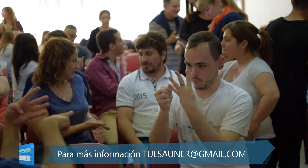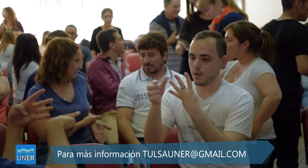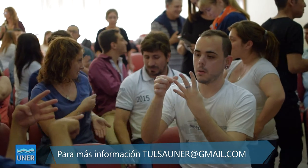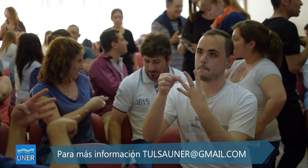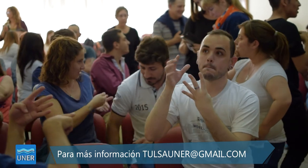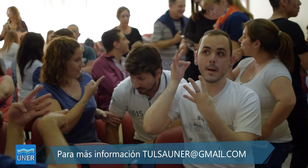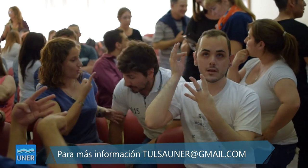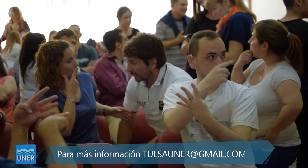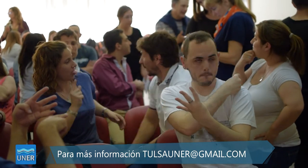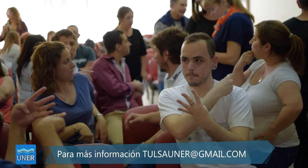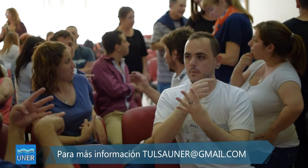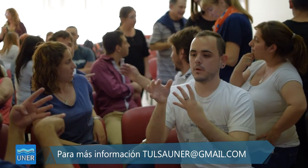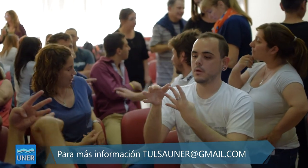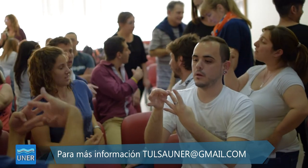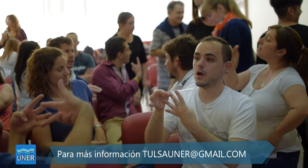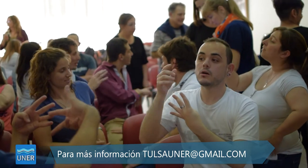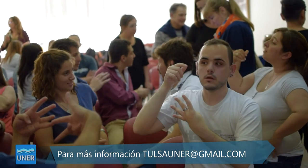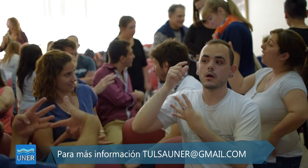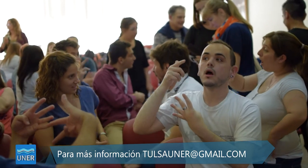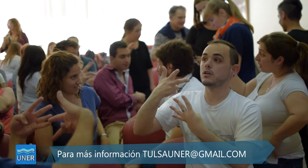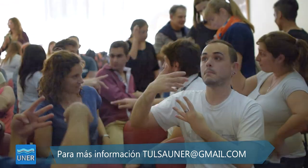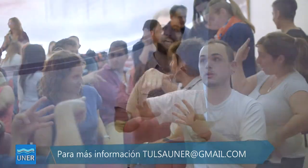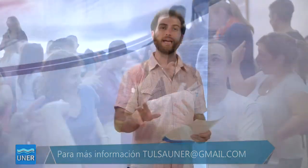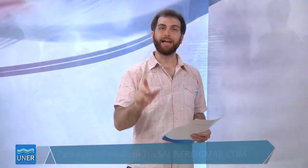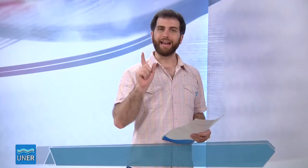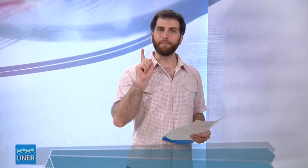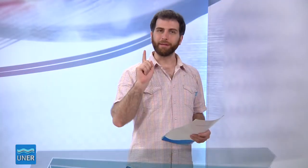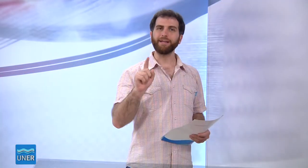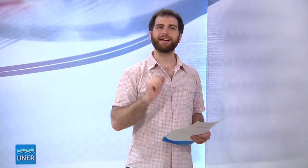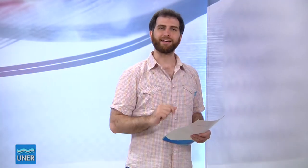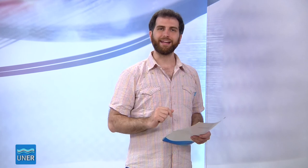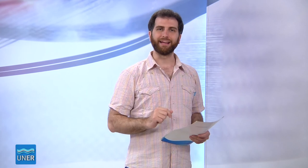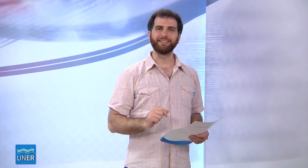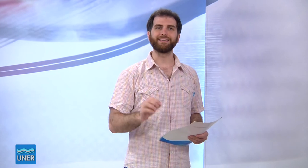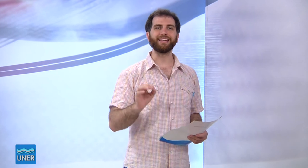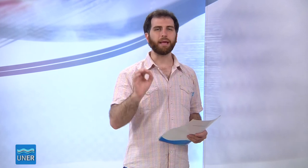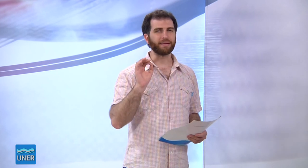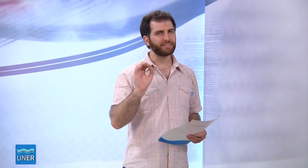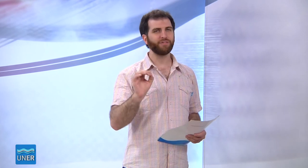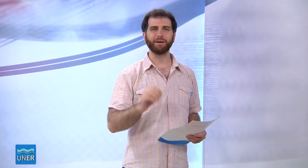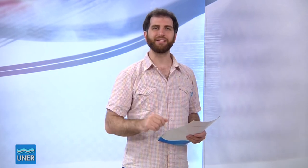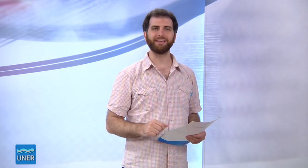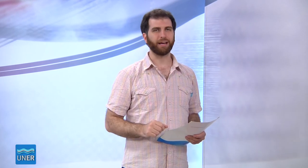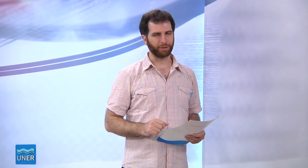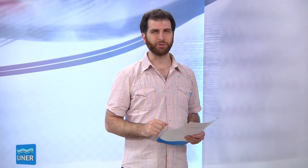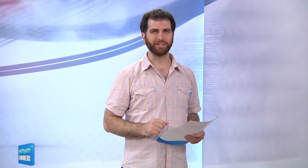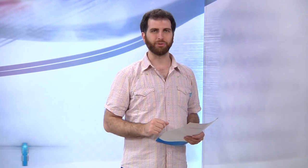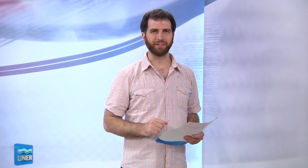la tecnicatura Universitaria en Lengua de Señas Argentinas. La primera carrera destinada específicamente a personas sordas.